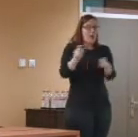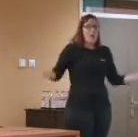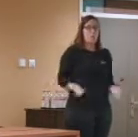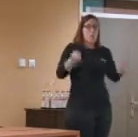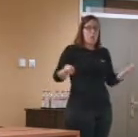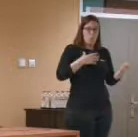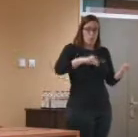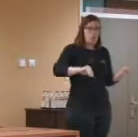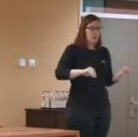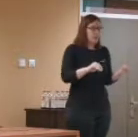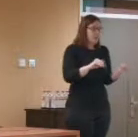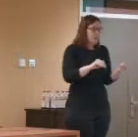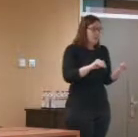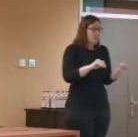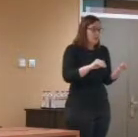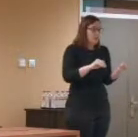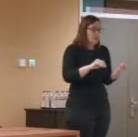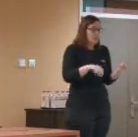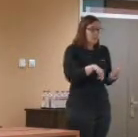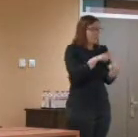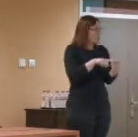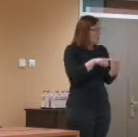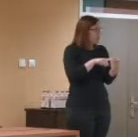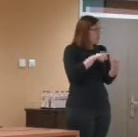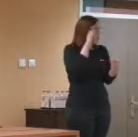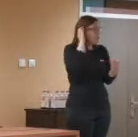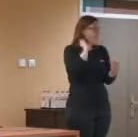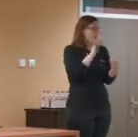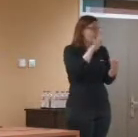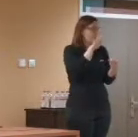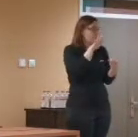de euros que corresponden a los grandes eventos. Ahí tenemos desde la Ciudad de las Artes y las Ciencias,